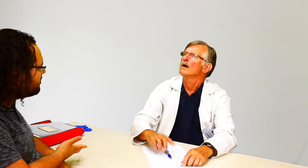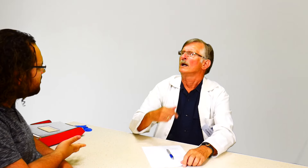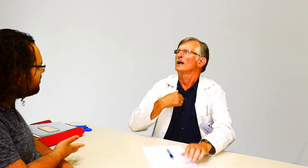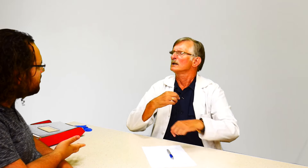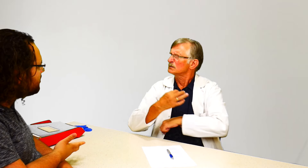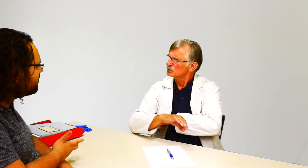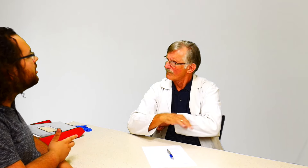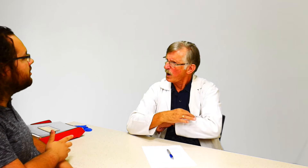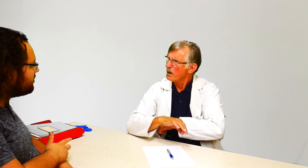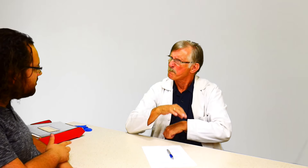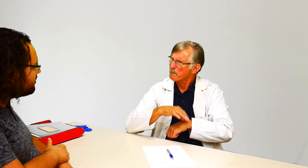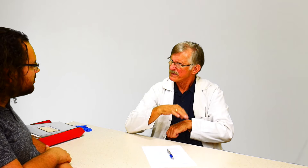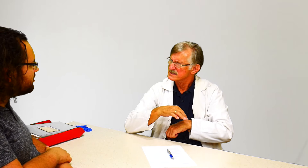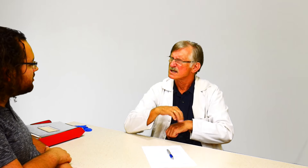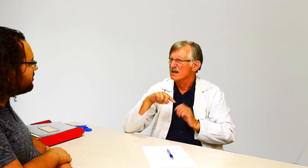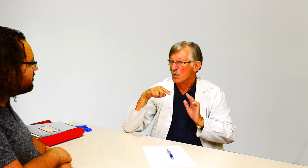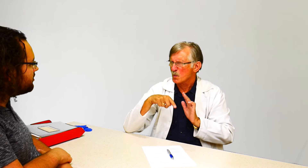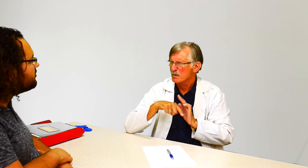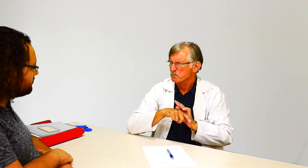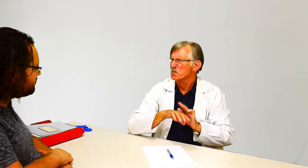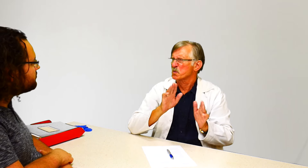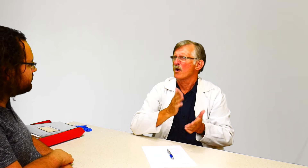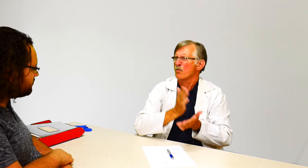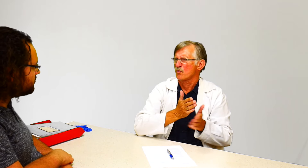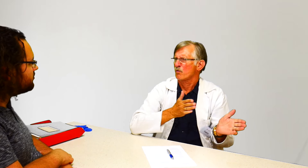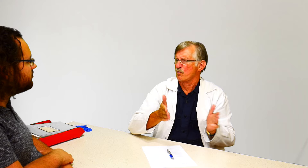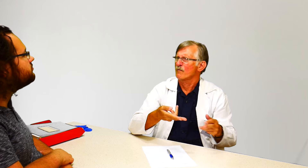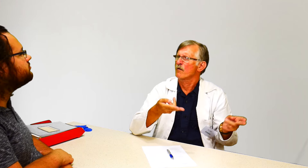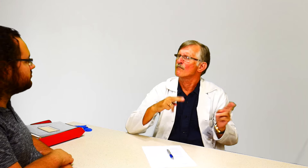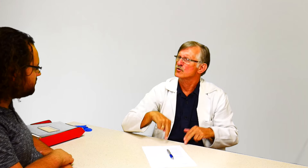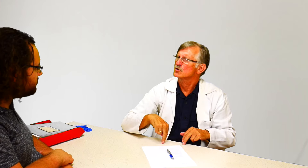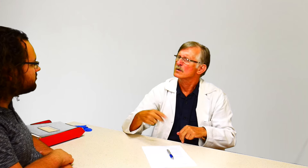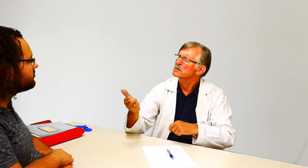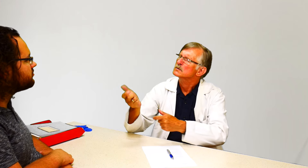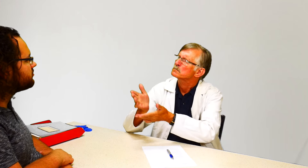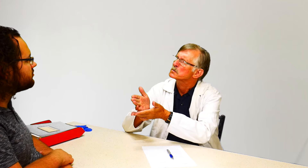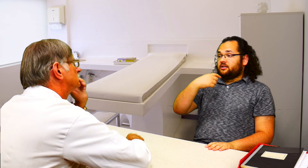Studiowałem szczegółową medycynę. Już wróciłem. W czym pomóc?